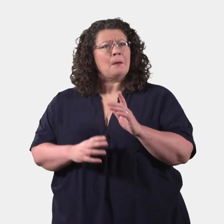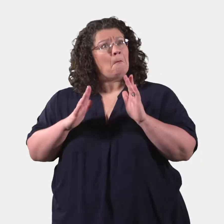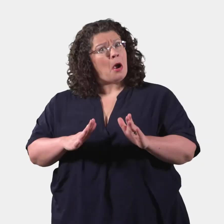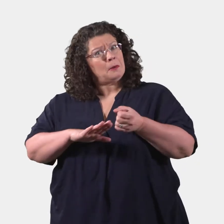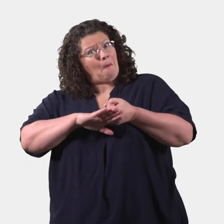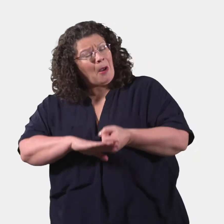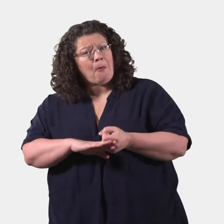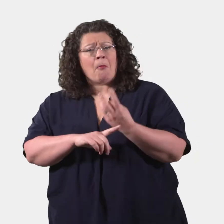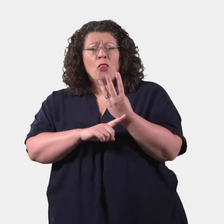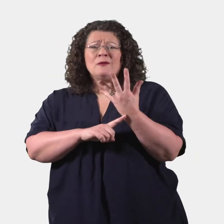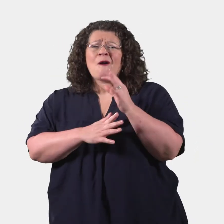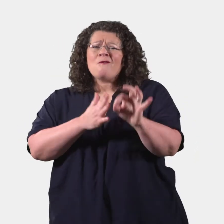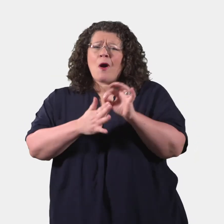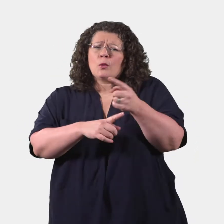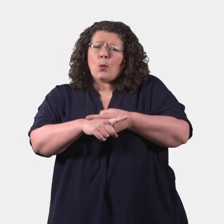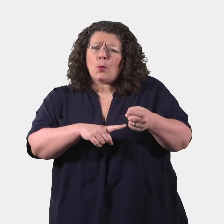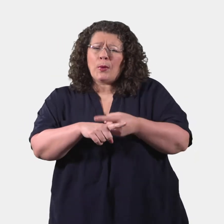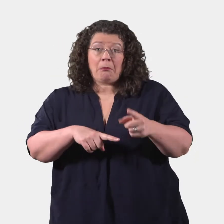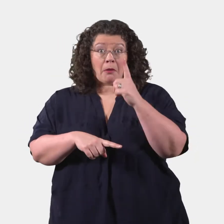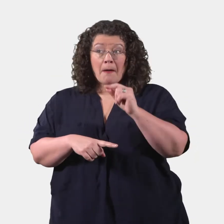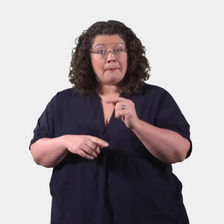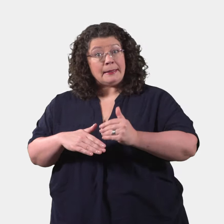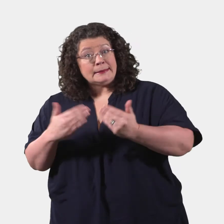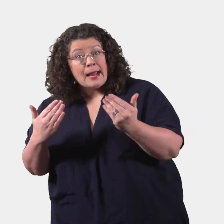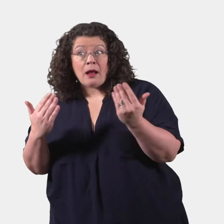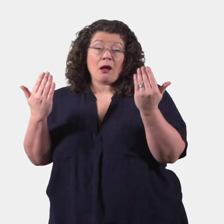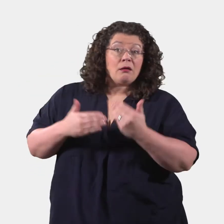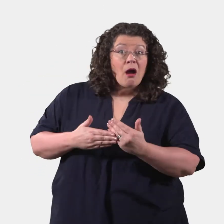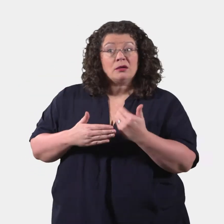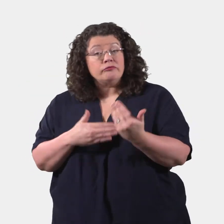35 awr o ofal i un person bob wythnos.